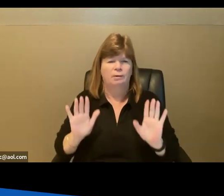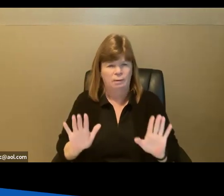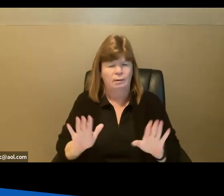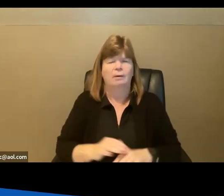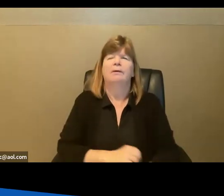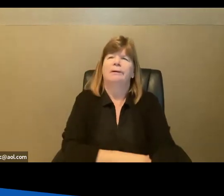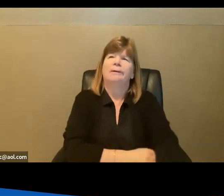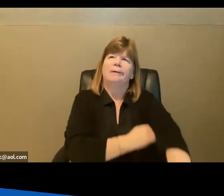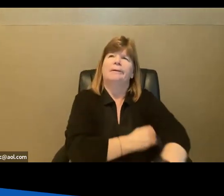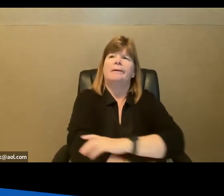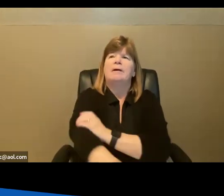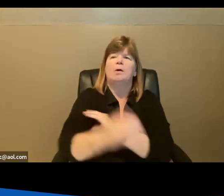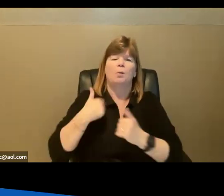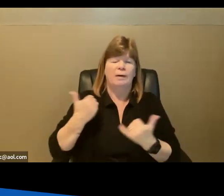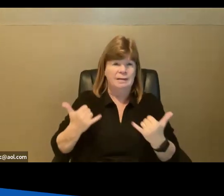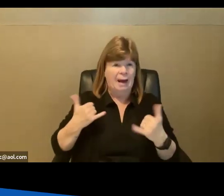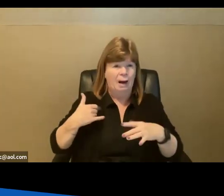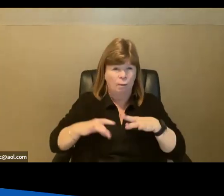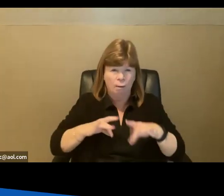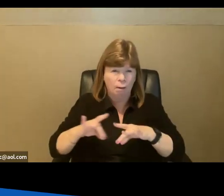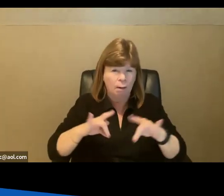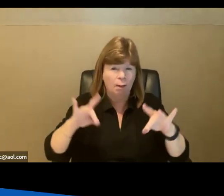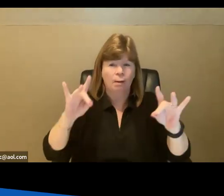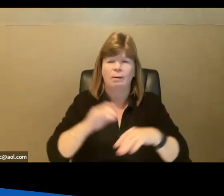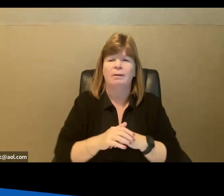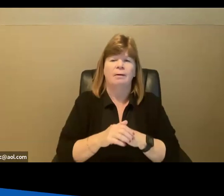Lo que sabemos ahora es que es ese molesto pequeño sistema nervioso